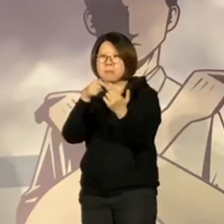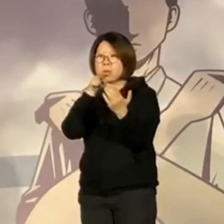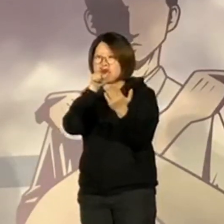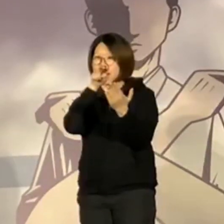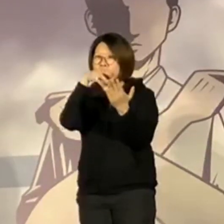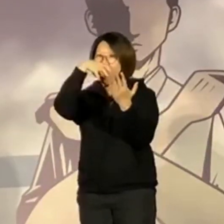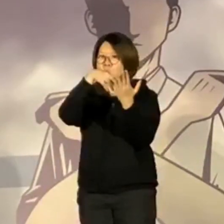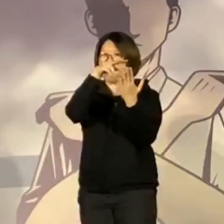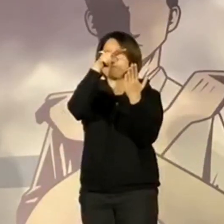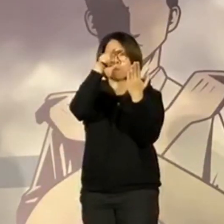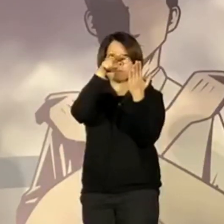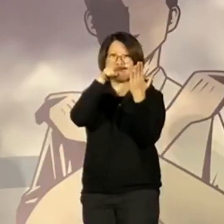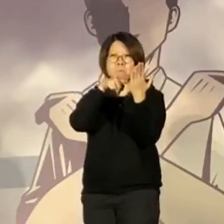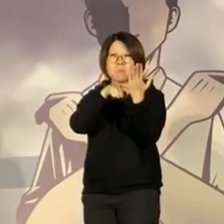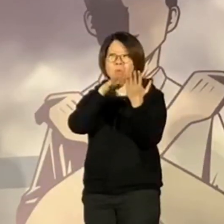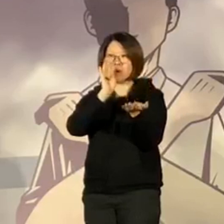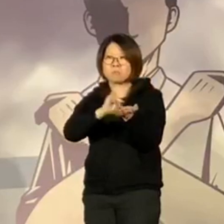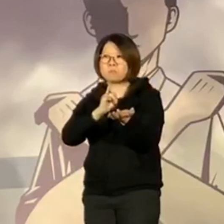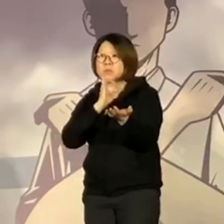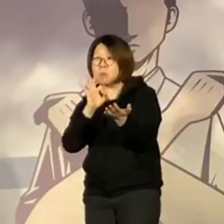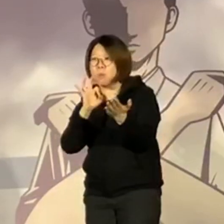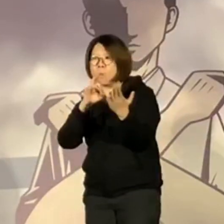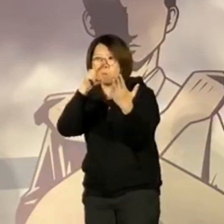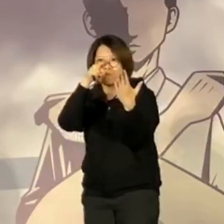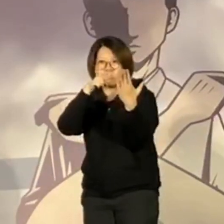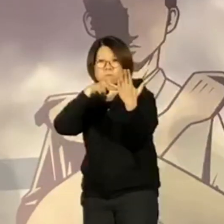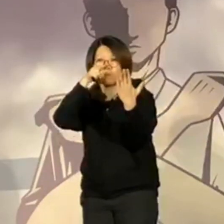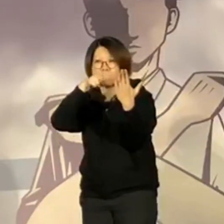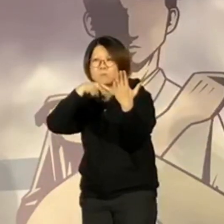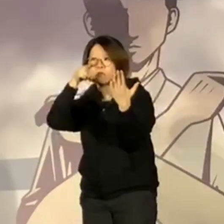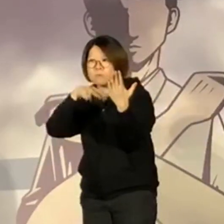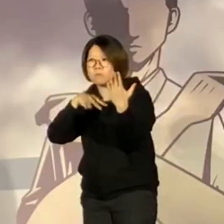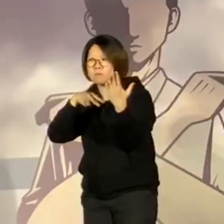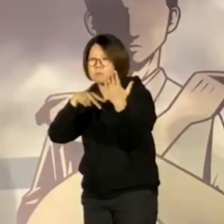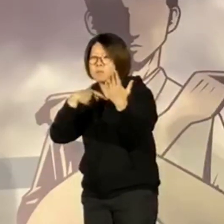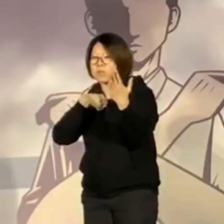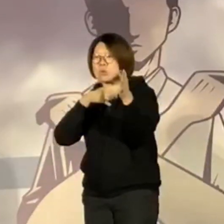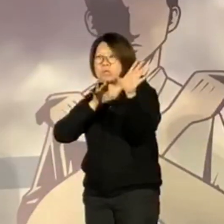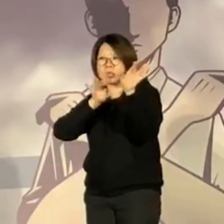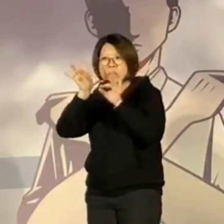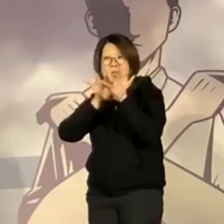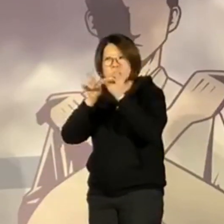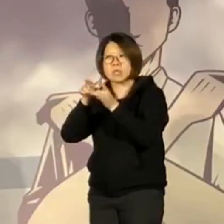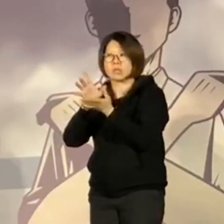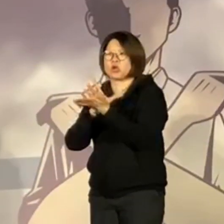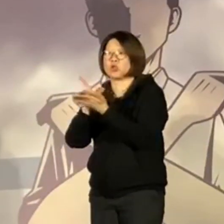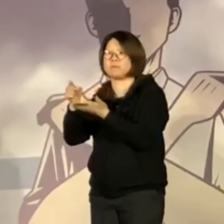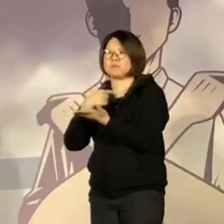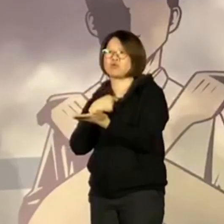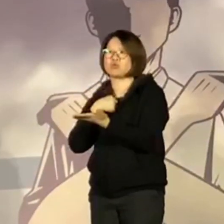他們一定可以提出得了 所以不需要跟政府那個講法